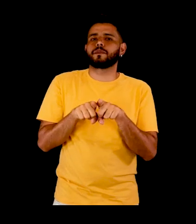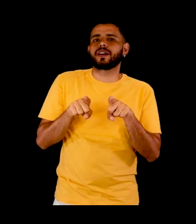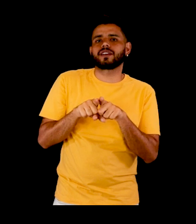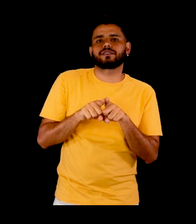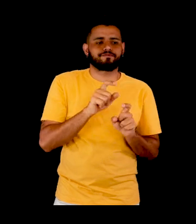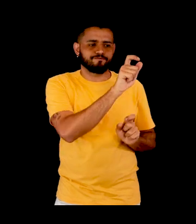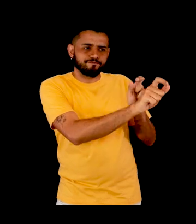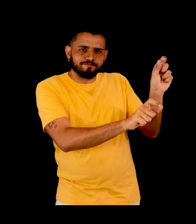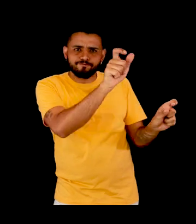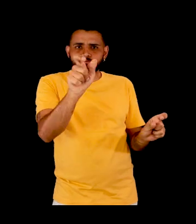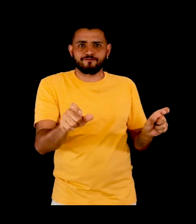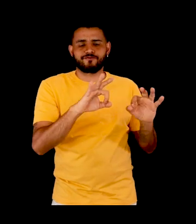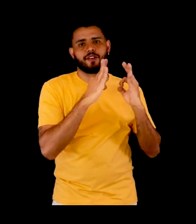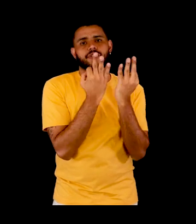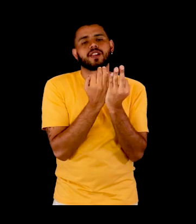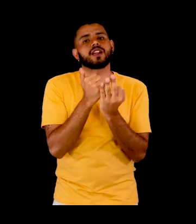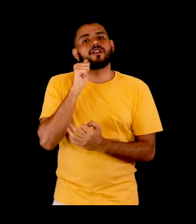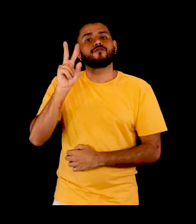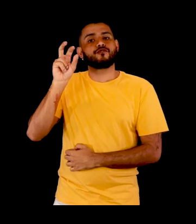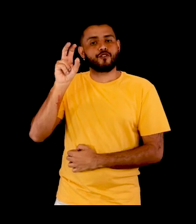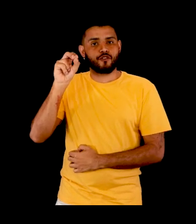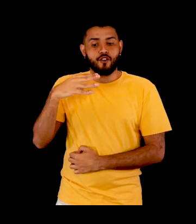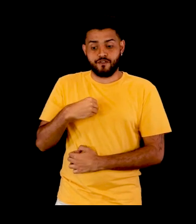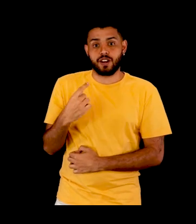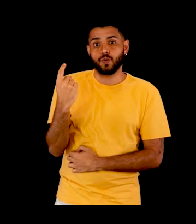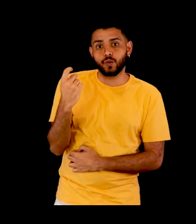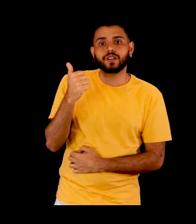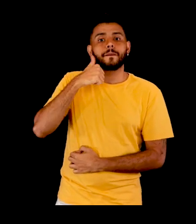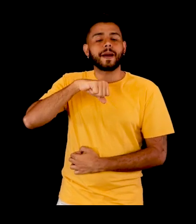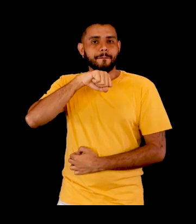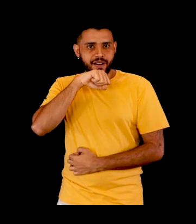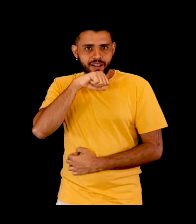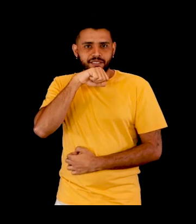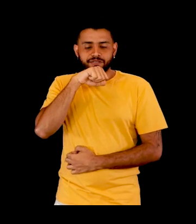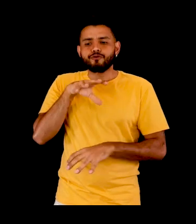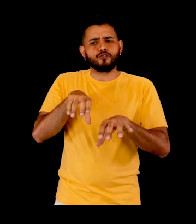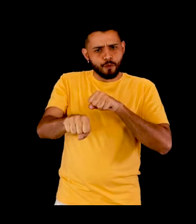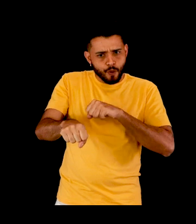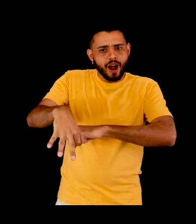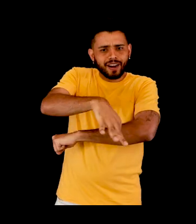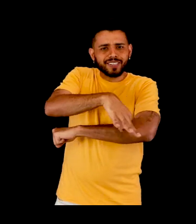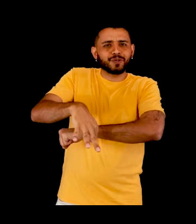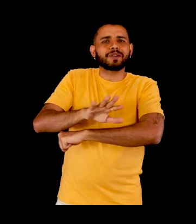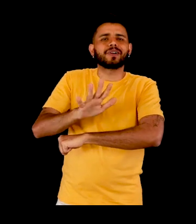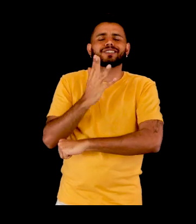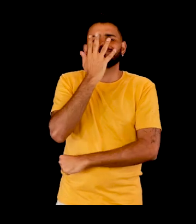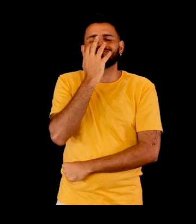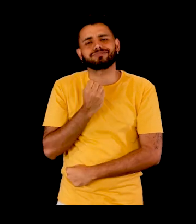são arquitetos frustrados, porque não chegaram a exercer a profissão. Mas, desde muito pequena,